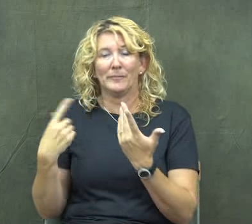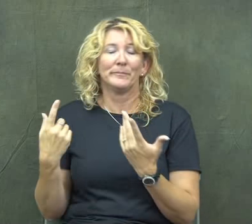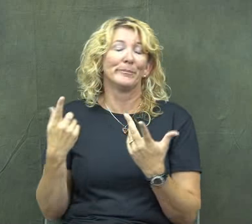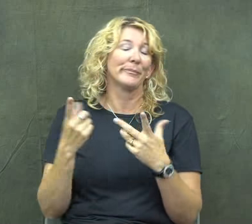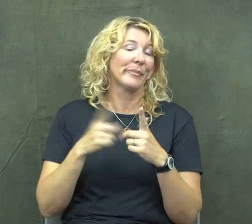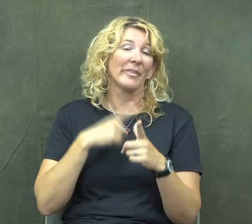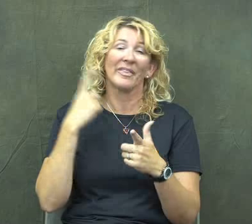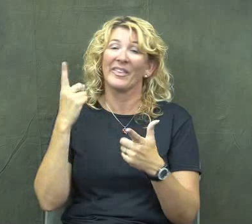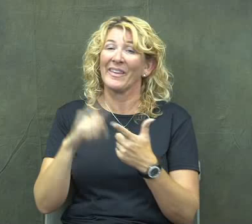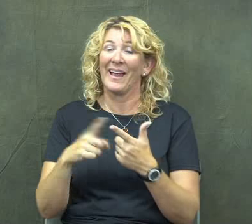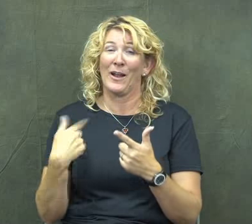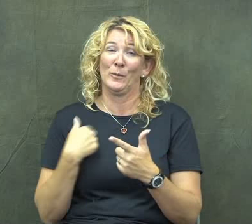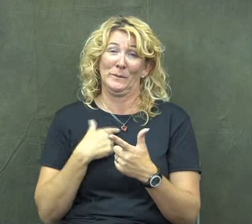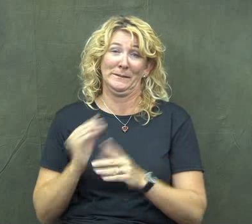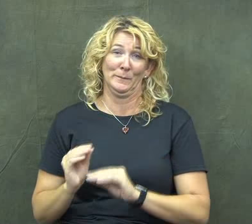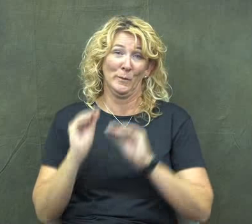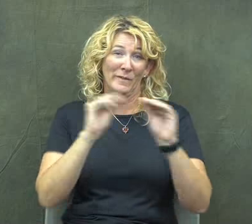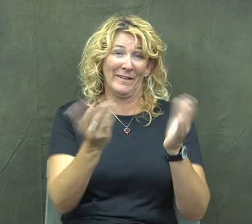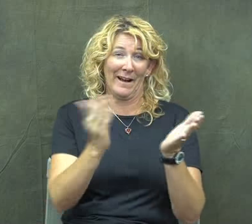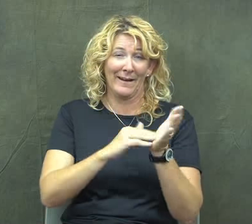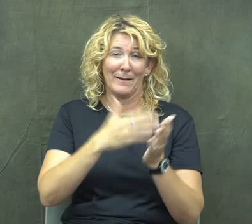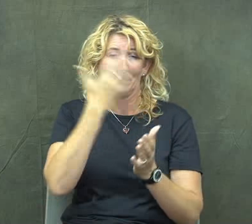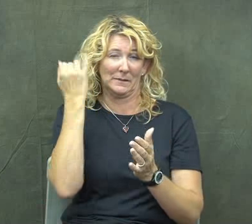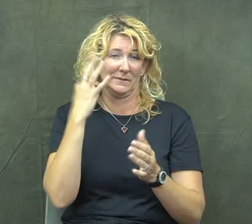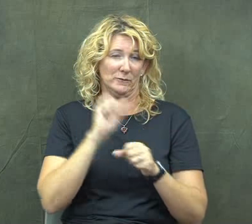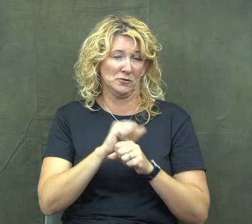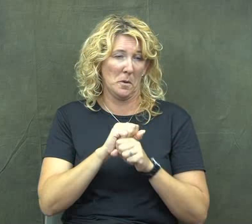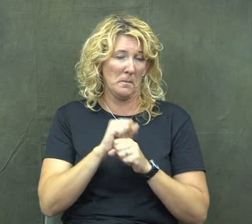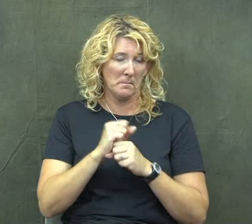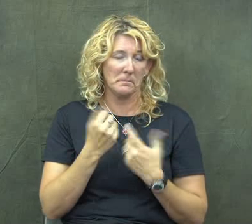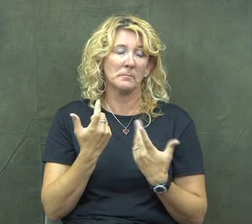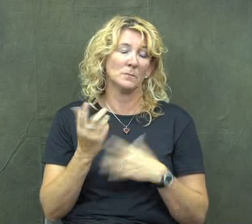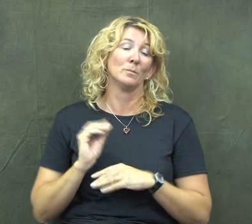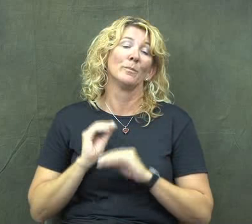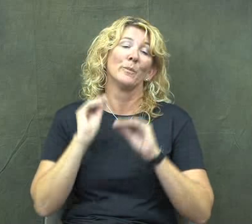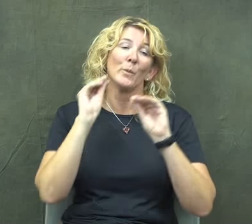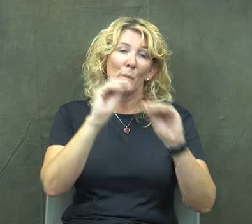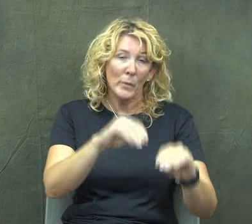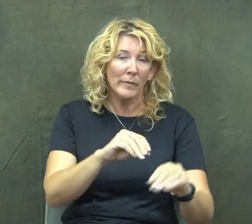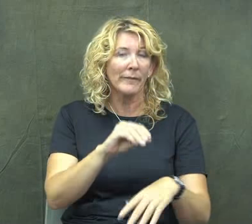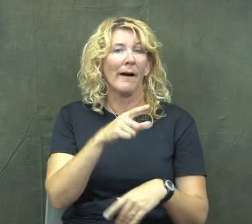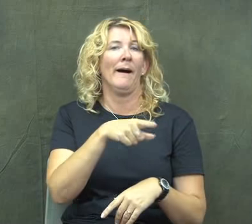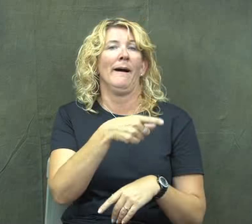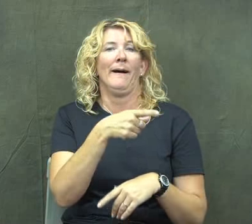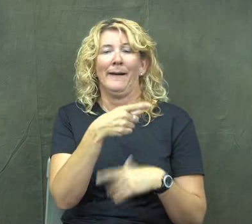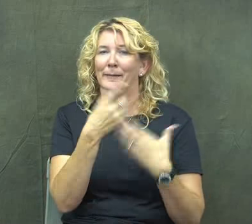por los servicios necesarios. Luego nos mudamos otra vez por oportunidades de trabajo